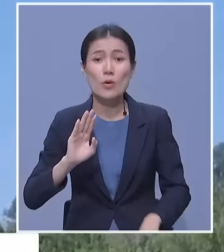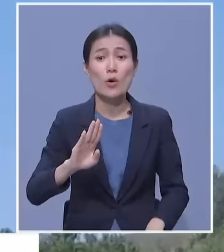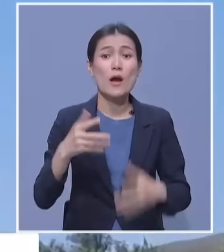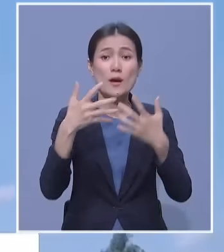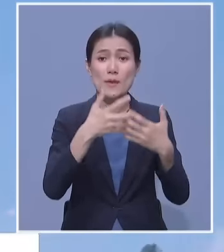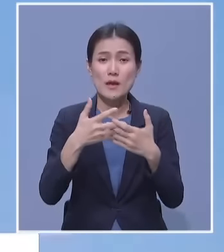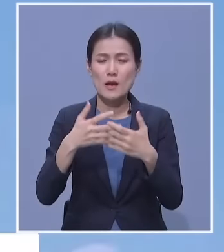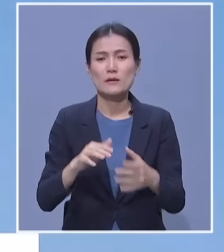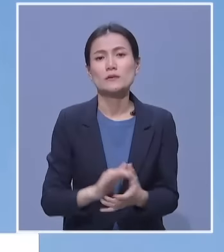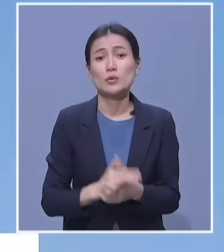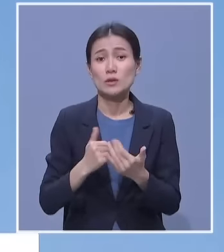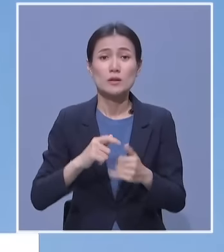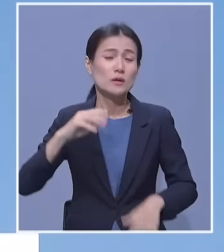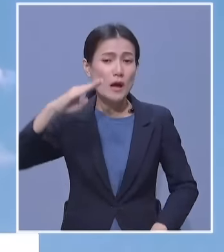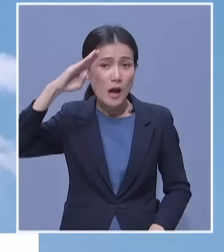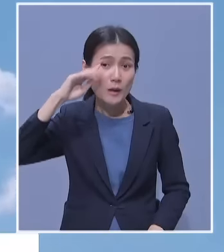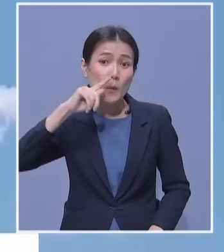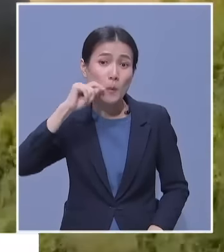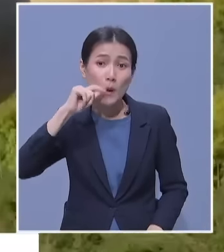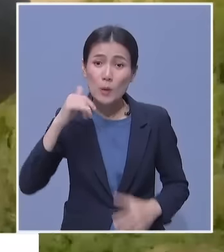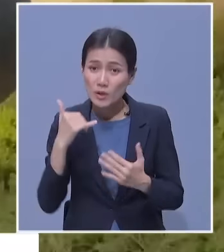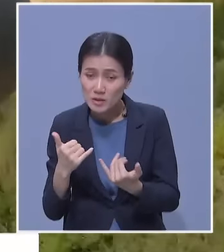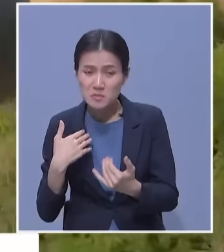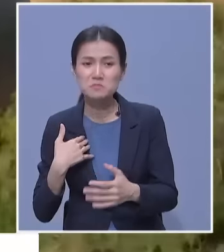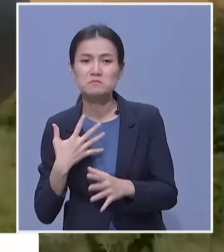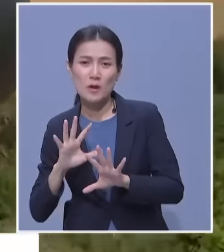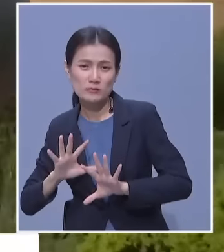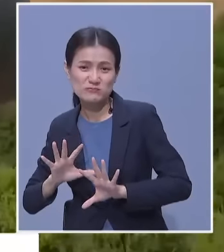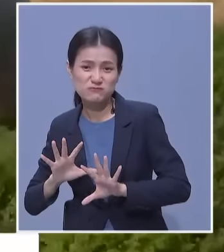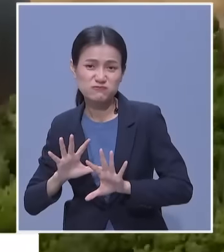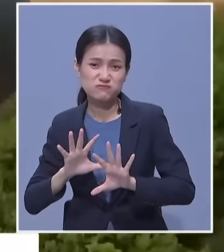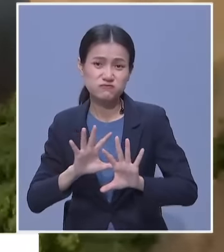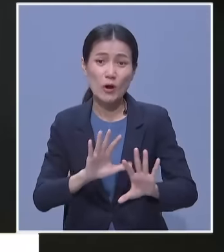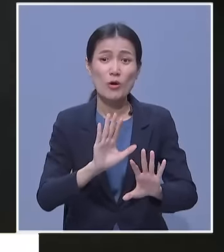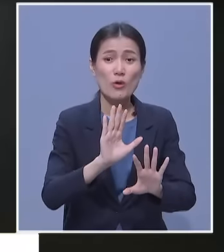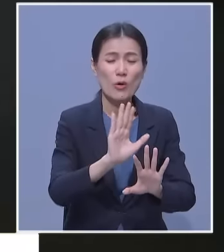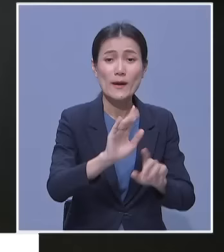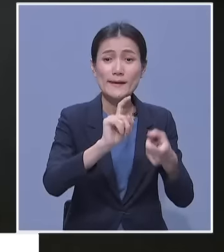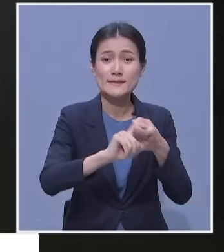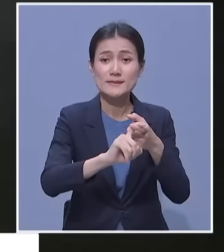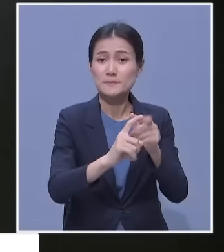ยูเครนสามารถรุกคืบเข้าเข้าสู่พื้นที่ภาย ในภูมิภาคเคิกได้อย่างรวดเร็วโดยตลอด 4